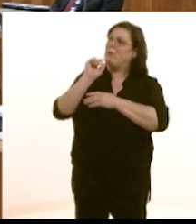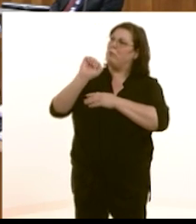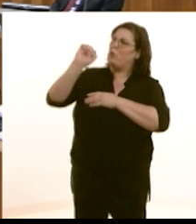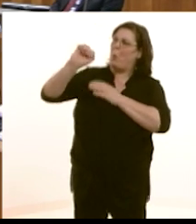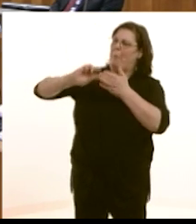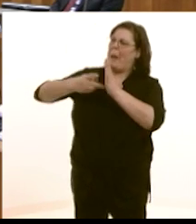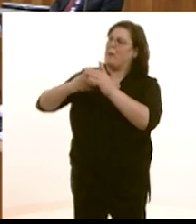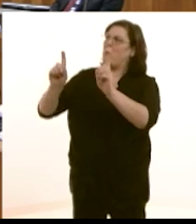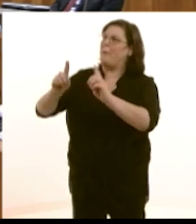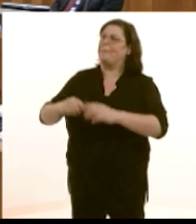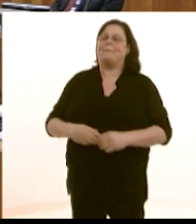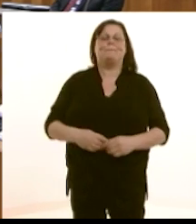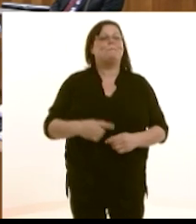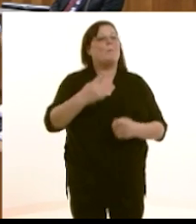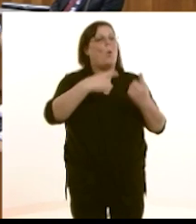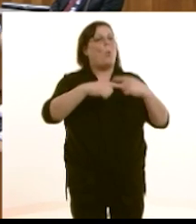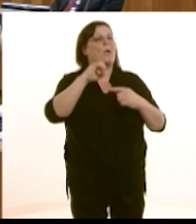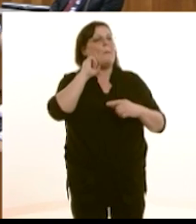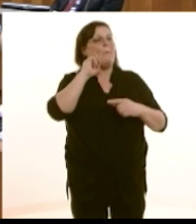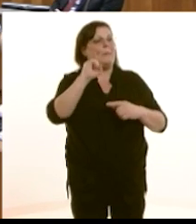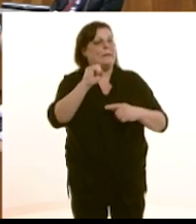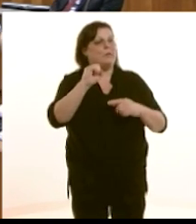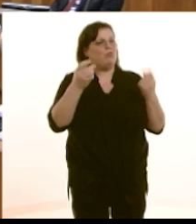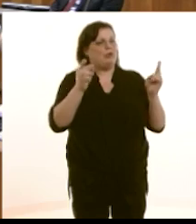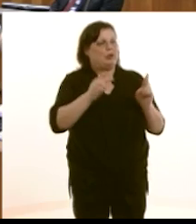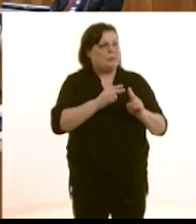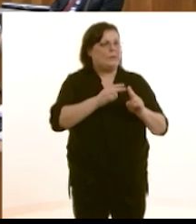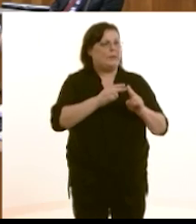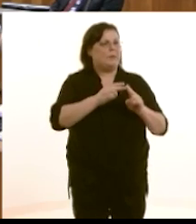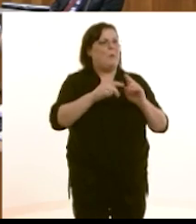ymhlith pobl hyn yng Nghymru? OAQ(4)2665(FM)[W] Carwyn Jones: Rydym wedi ymrwymo i drechu